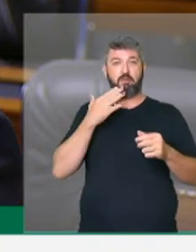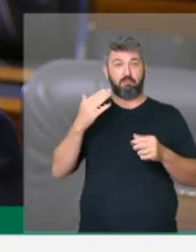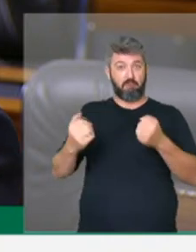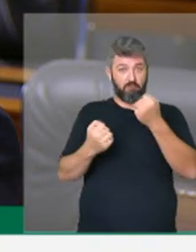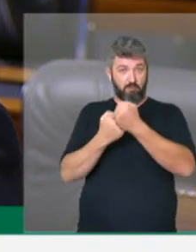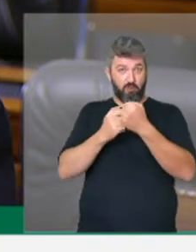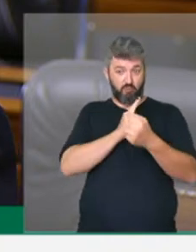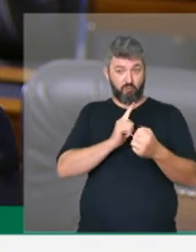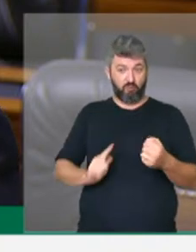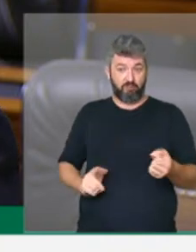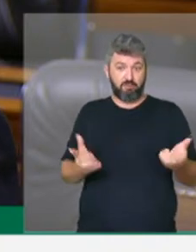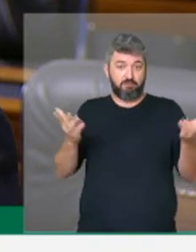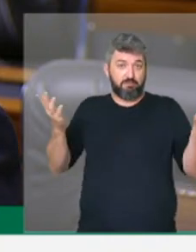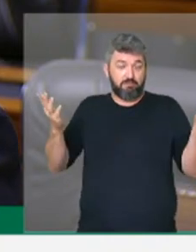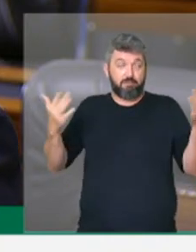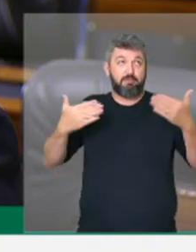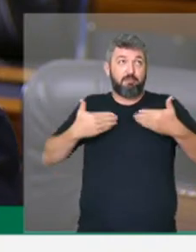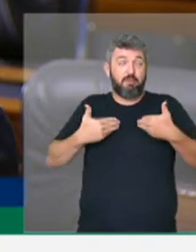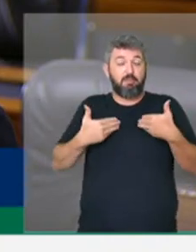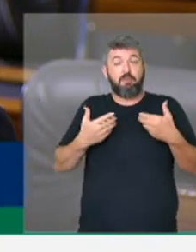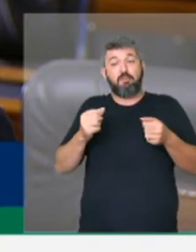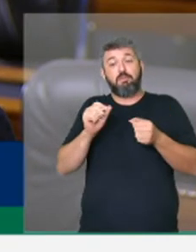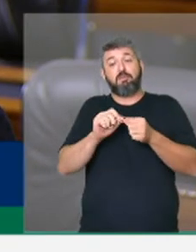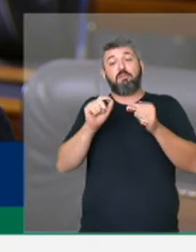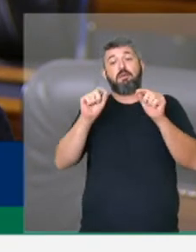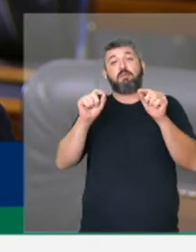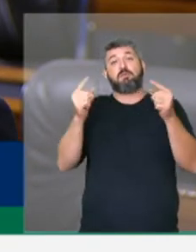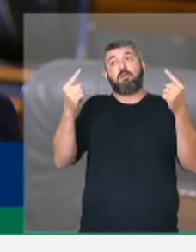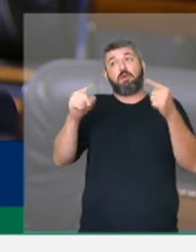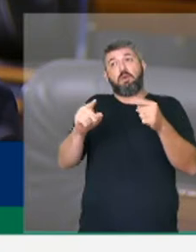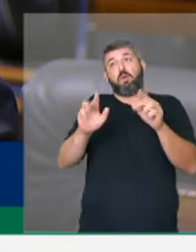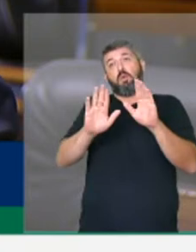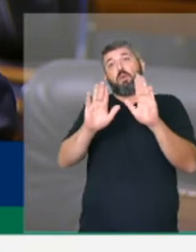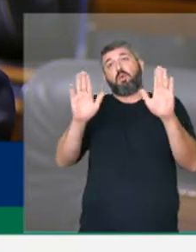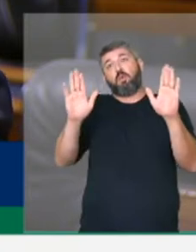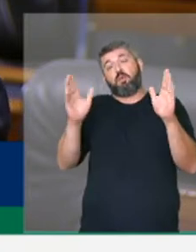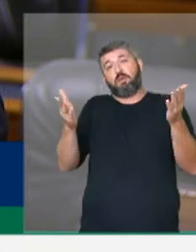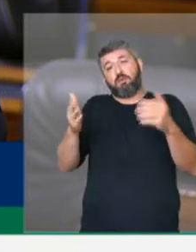INVIABILIZA PARA O ANO, TALVEZ DAQUI A 5, 10 OU 20 ANOS NÓS ESTAREMOS LAMENTANDO A FALÊNCIA DESSAS EMPRESAS QUE